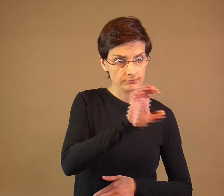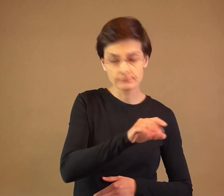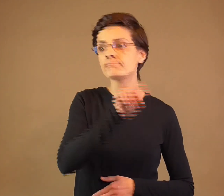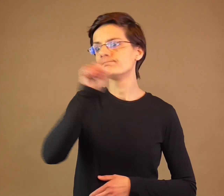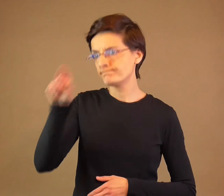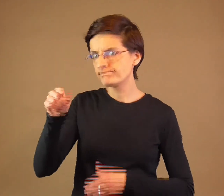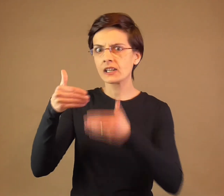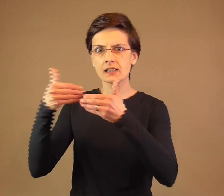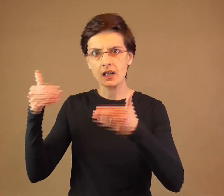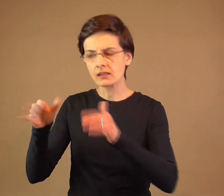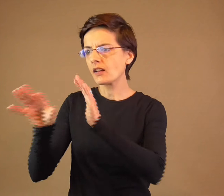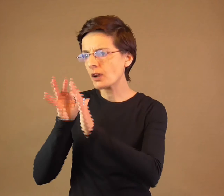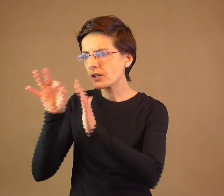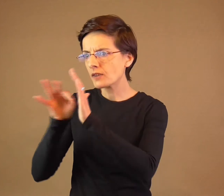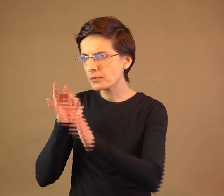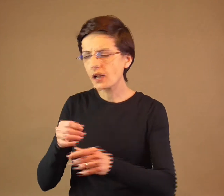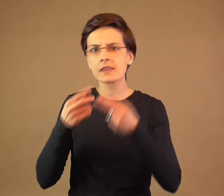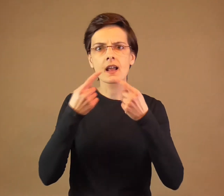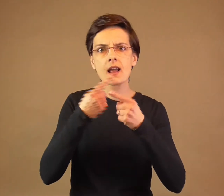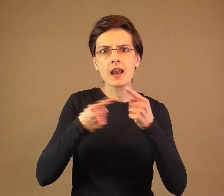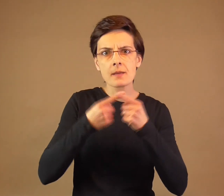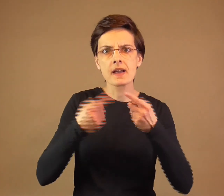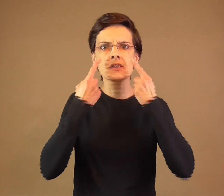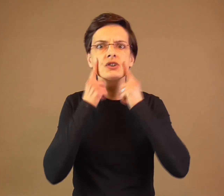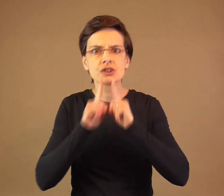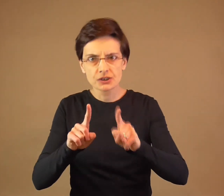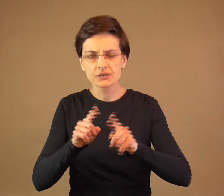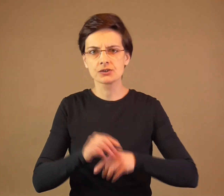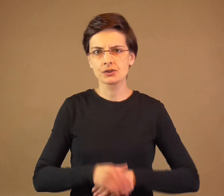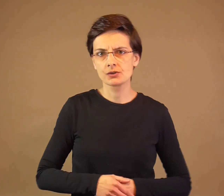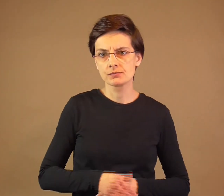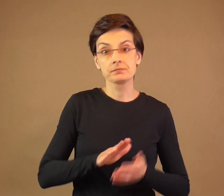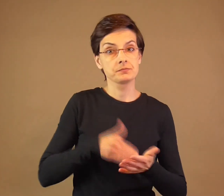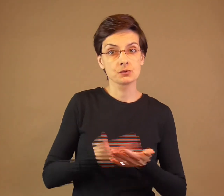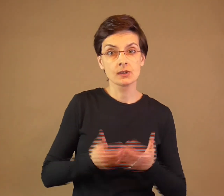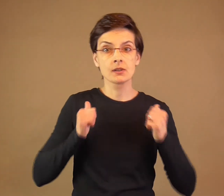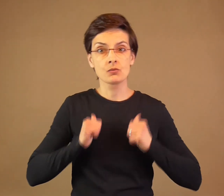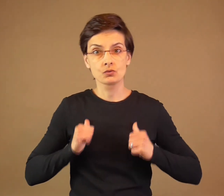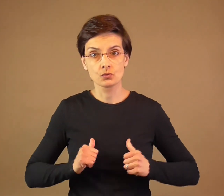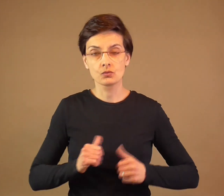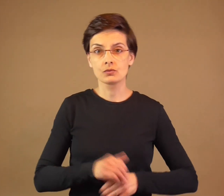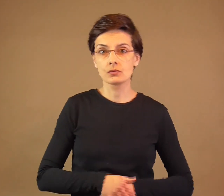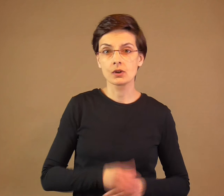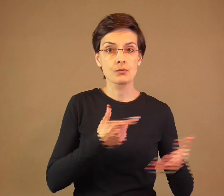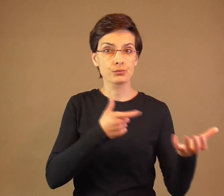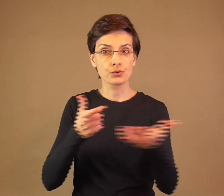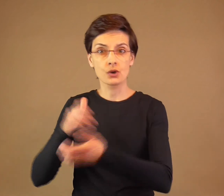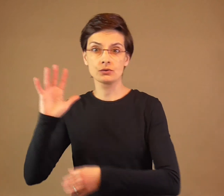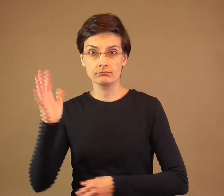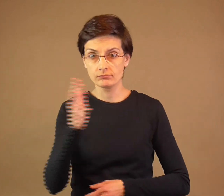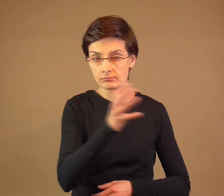Często pojawiają się w nim elementy tamtej rzeczywistości, takie jak: mundury, różne warianty broni.